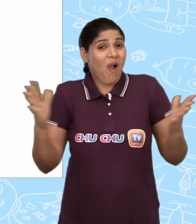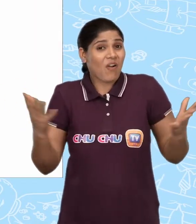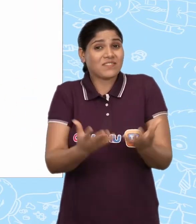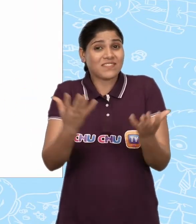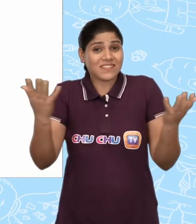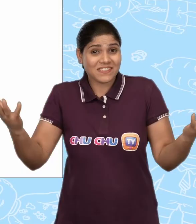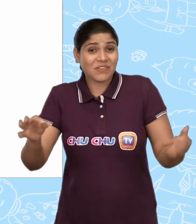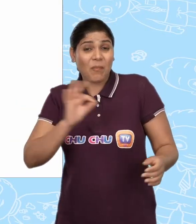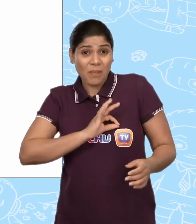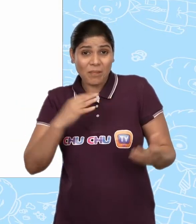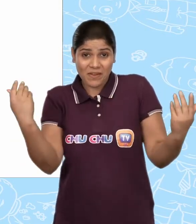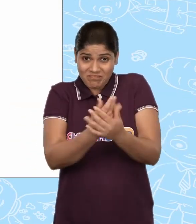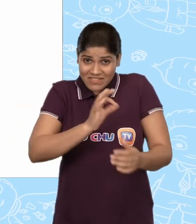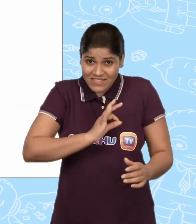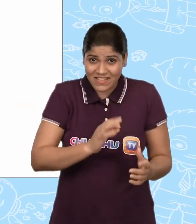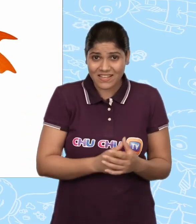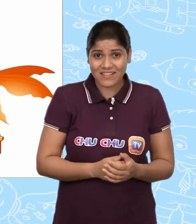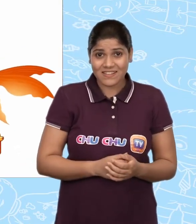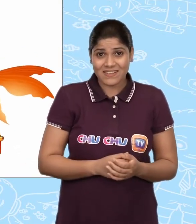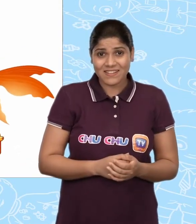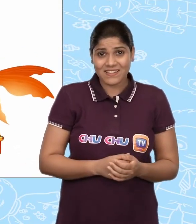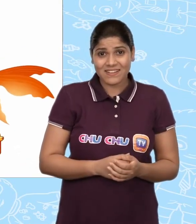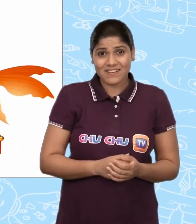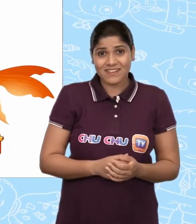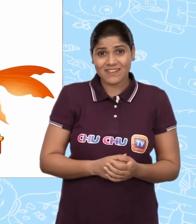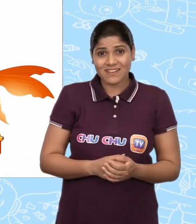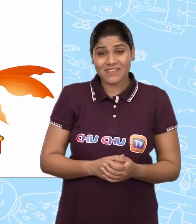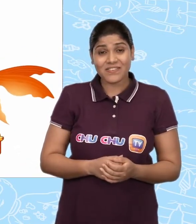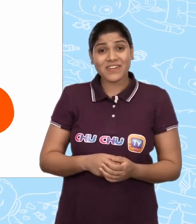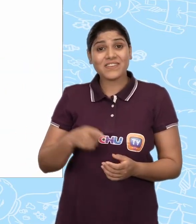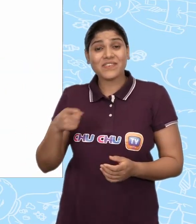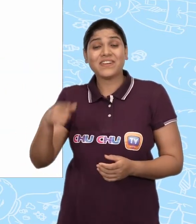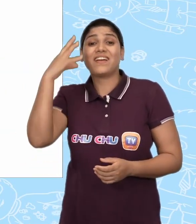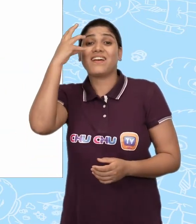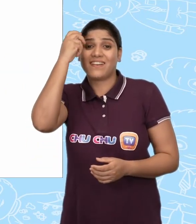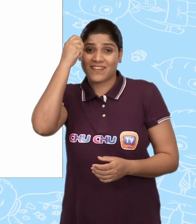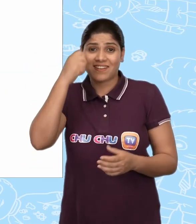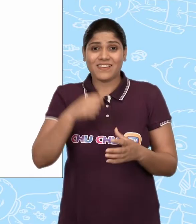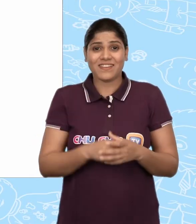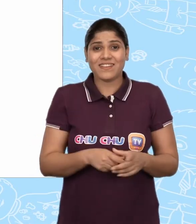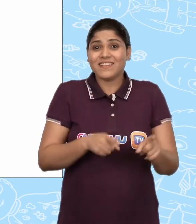बहुत सी चीज़े जो हमें अच्छी लगती हैं